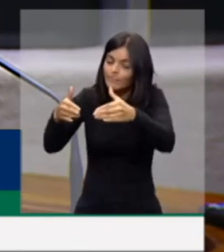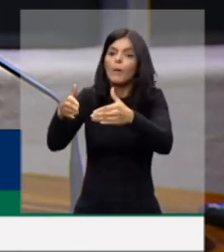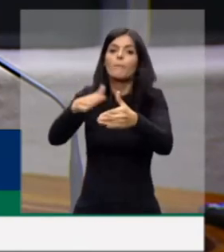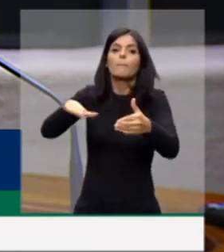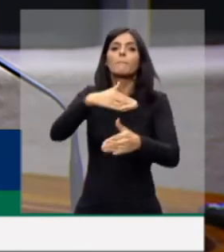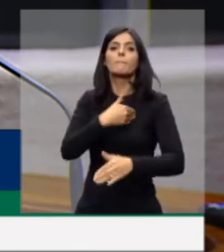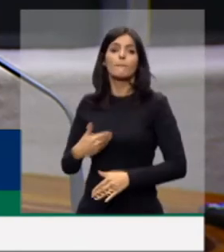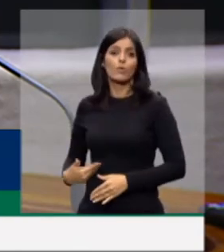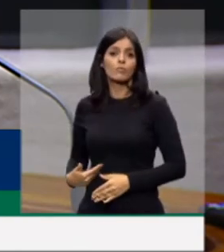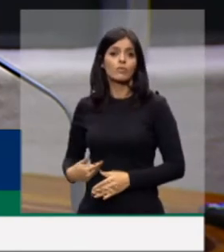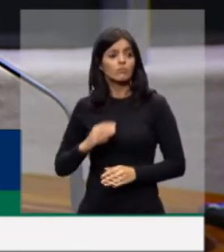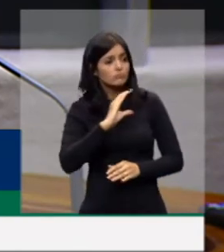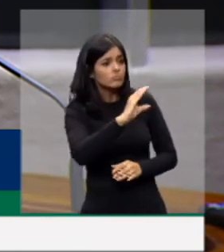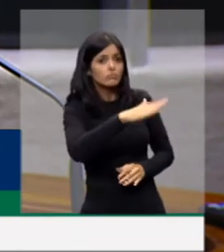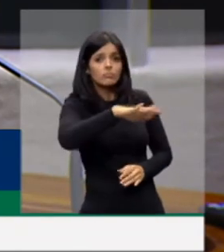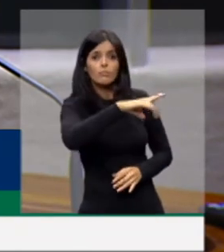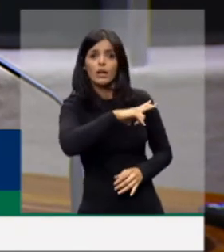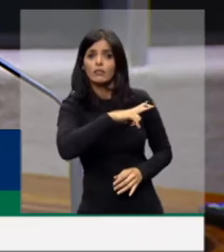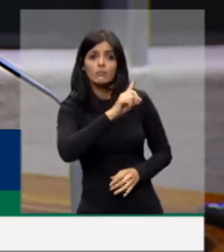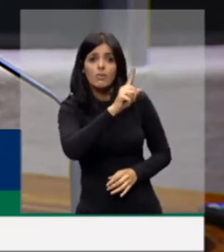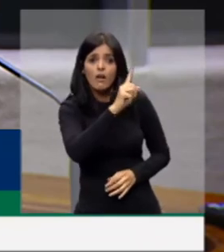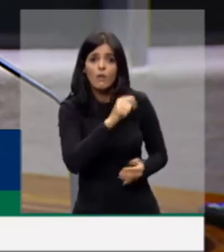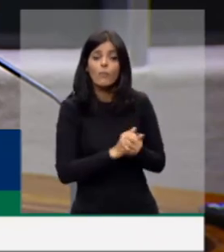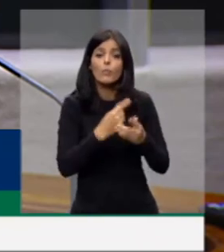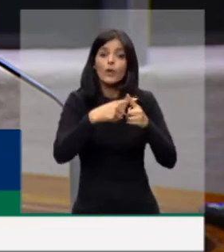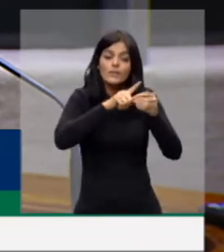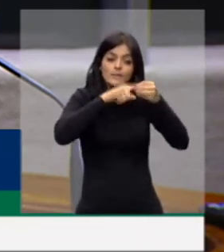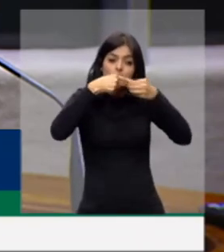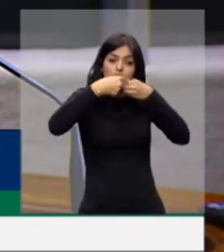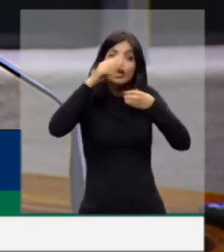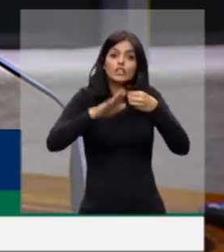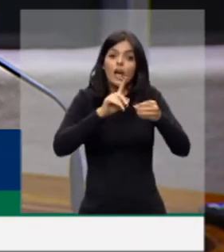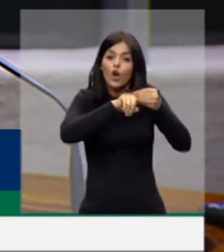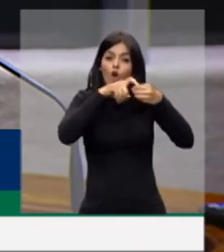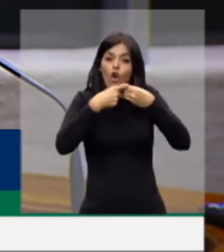FUNDEB, AUMENTA AS DESIGUALDADES, O QUE SIGNIFICA QUE AS CIDADES EM QUE JÁ TEM